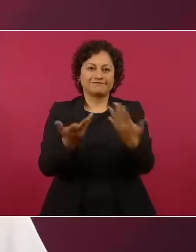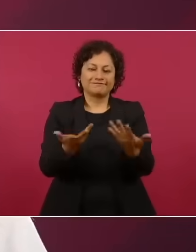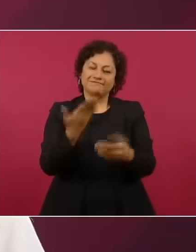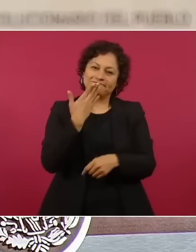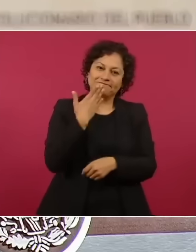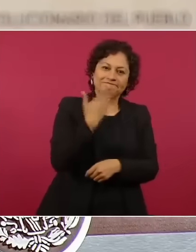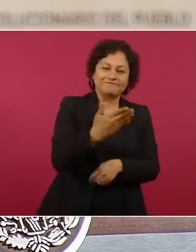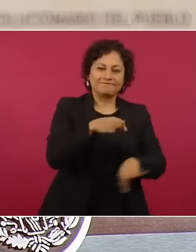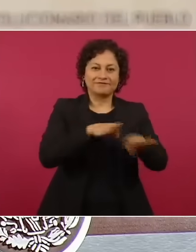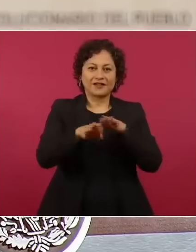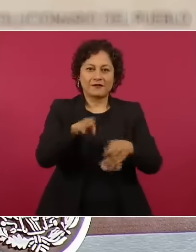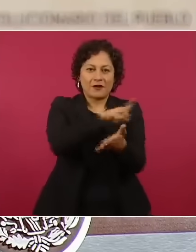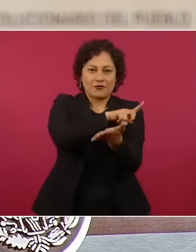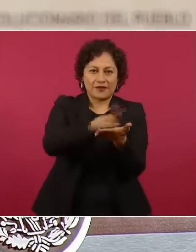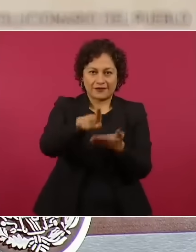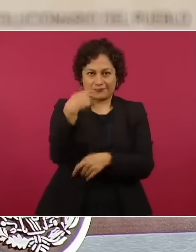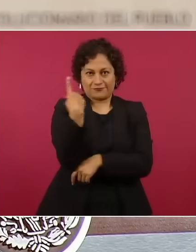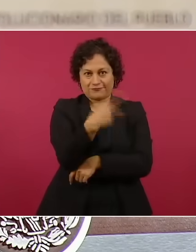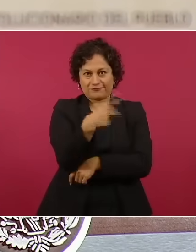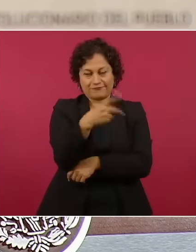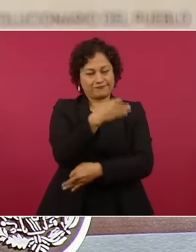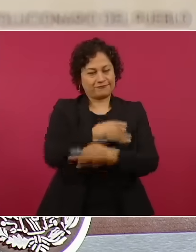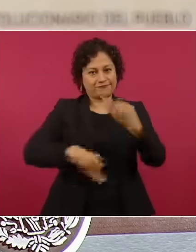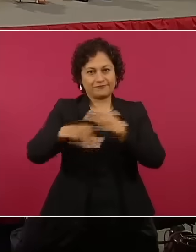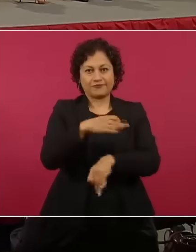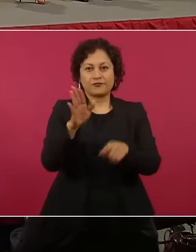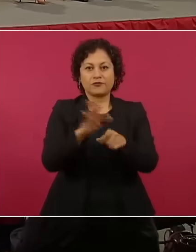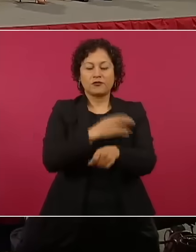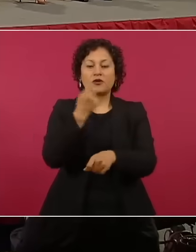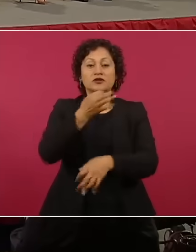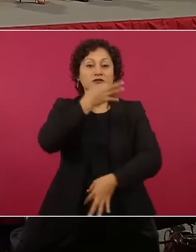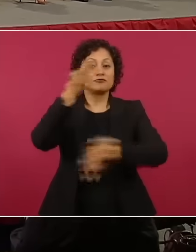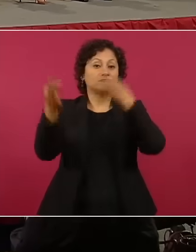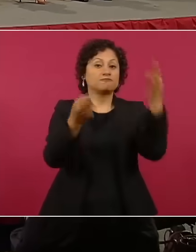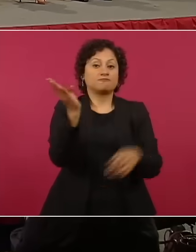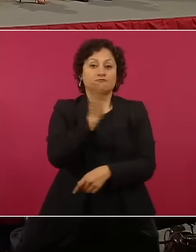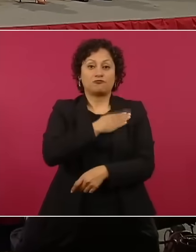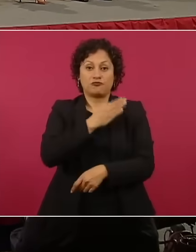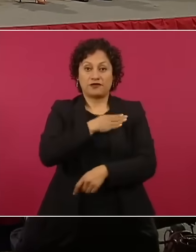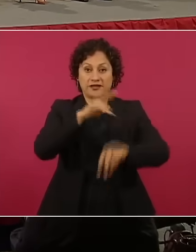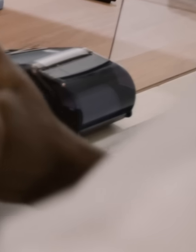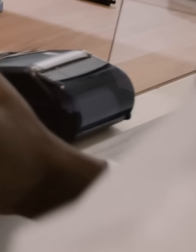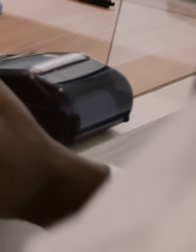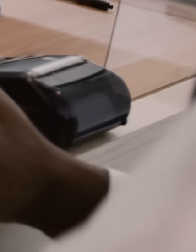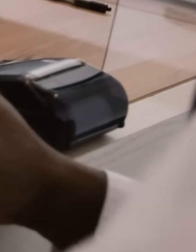traemos hoy una muy buena noticia eh financiera para el bienestar la que sigue por favor tiene